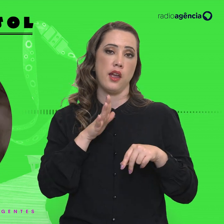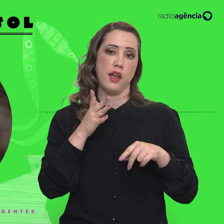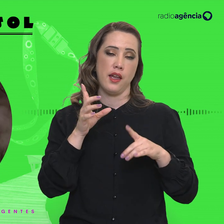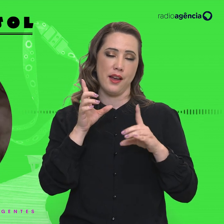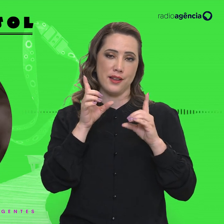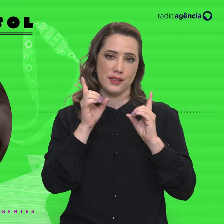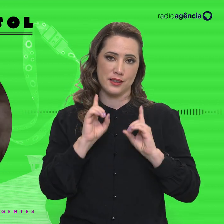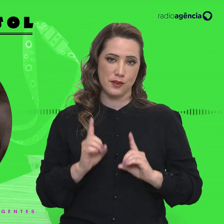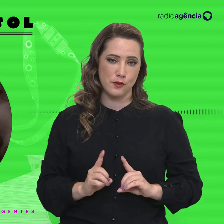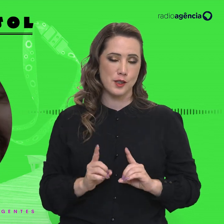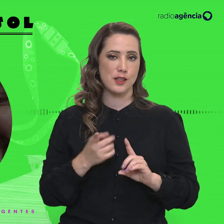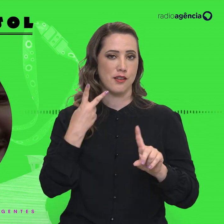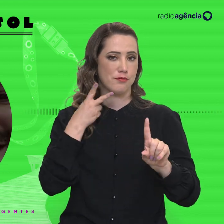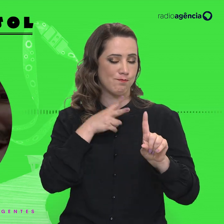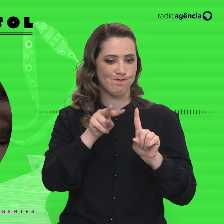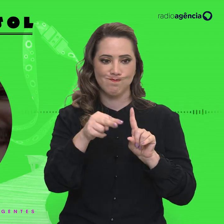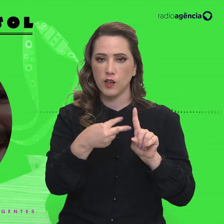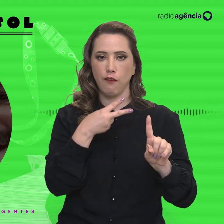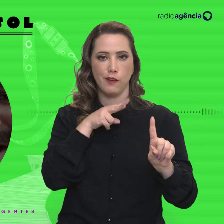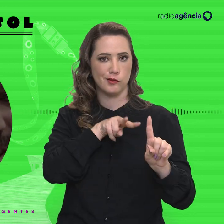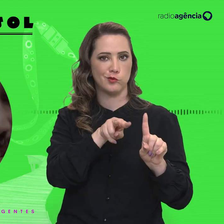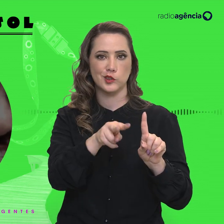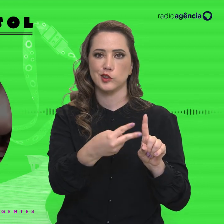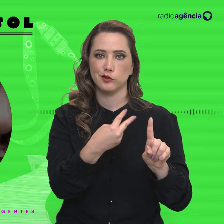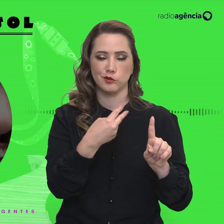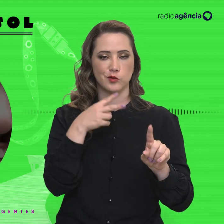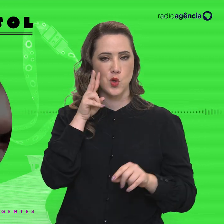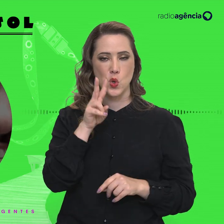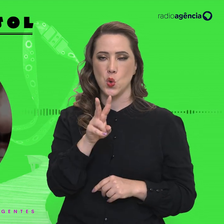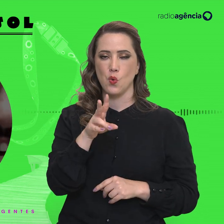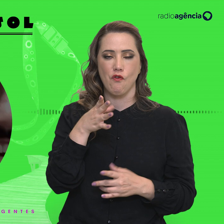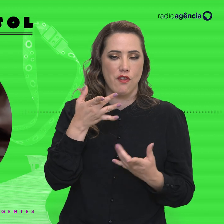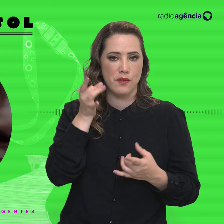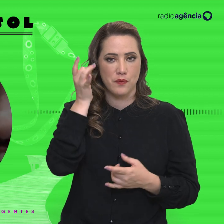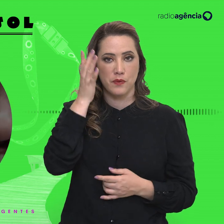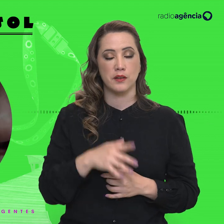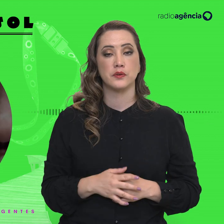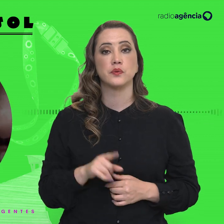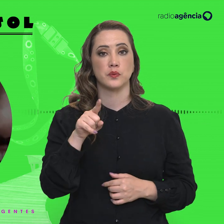a gente mostra agora a Patrícia com esse colar, que ela esqueceu na hora da abertura.